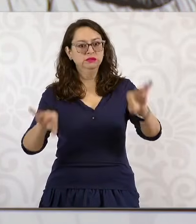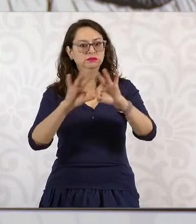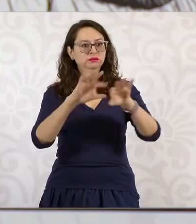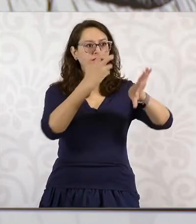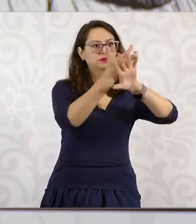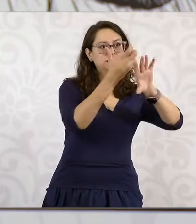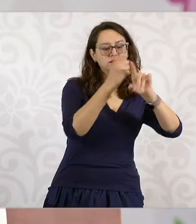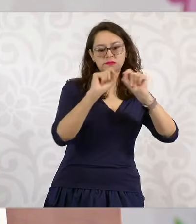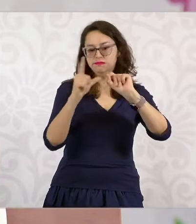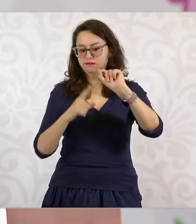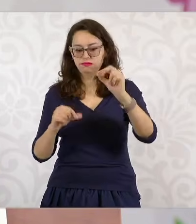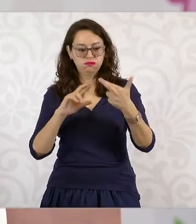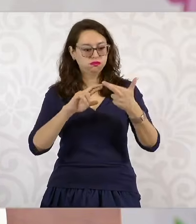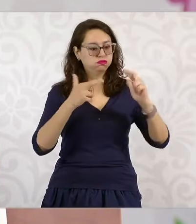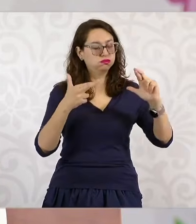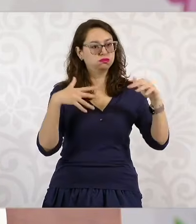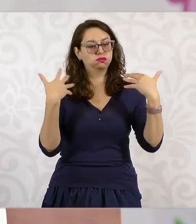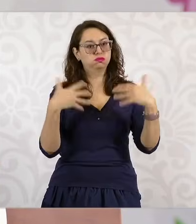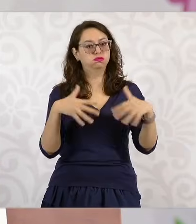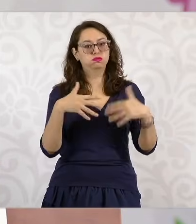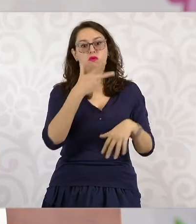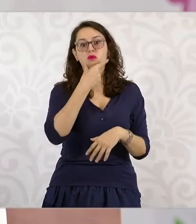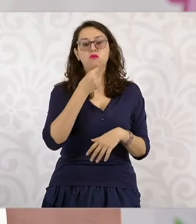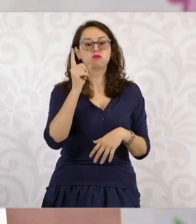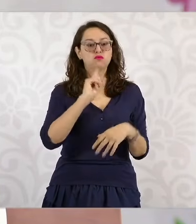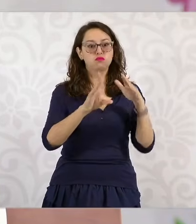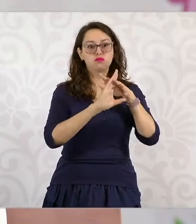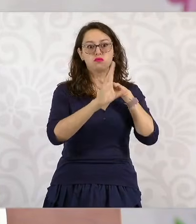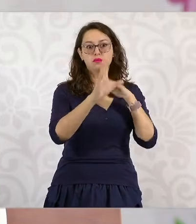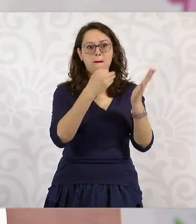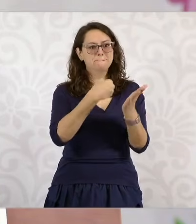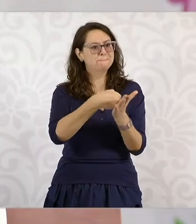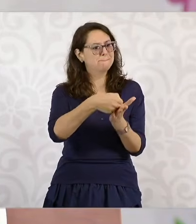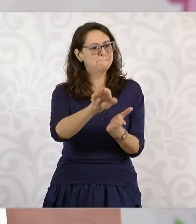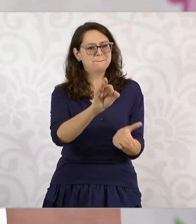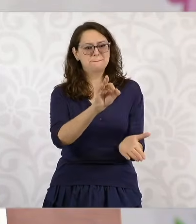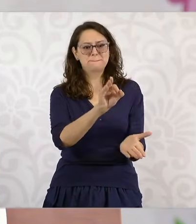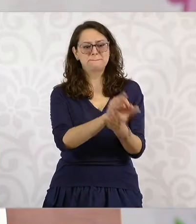quienes nosotros llamamos héroes y heroínas de México, porque en algún momento decidieron irse